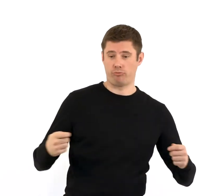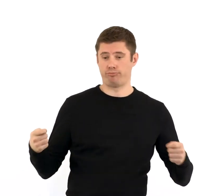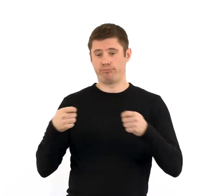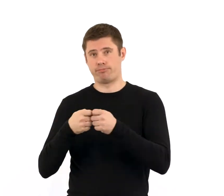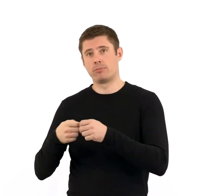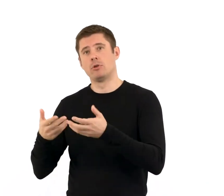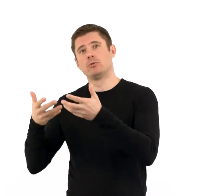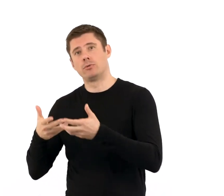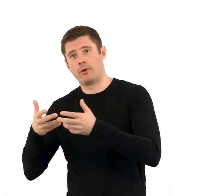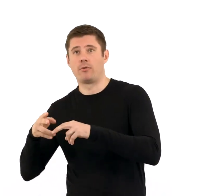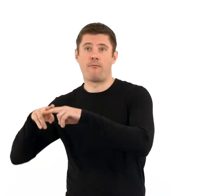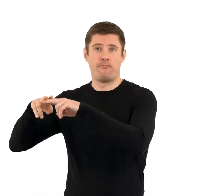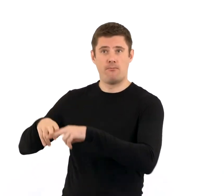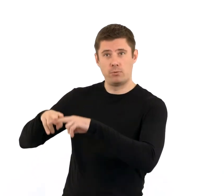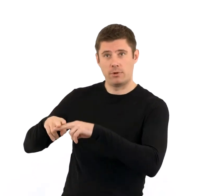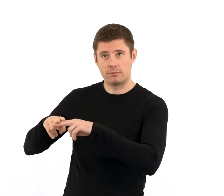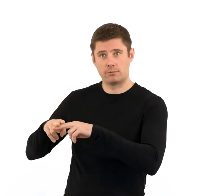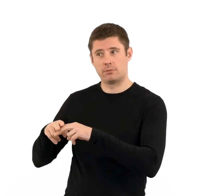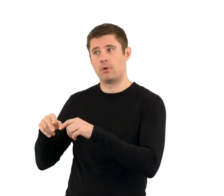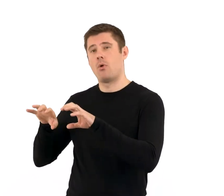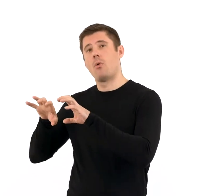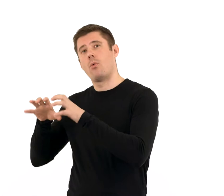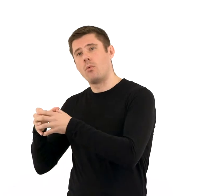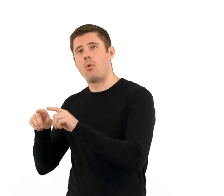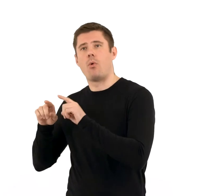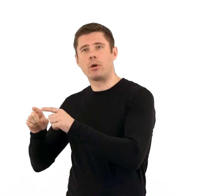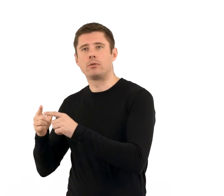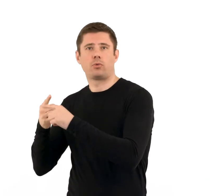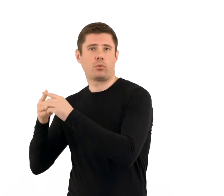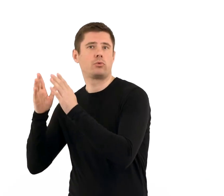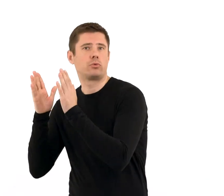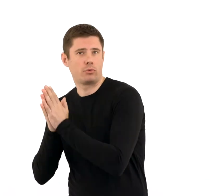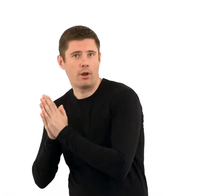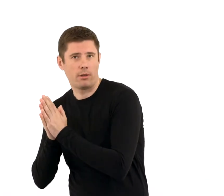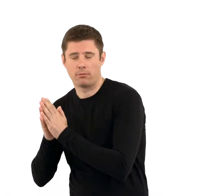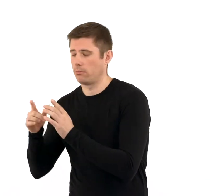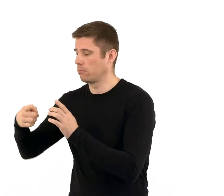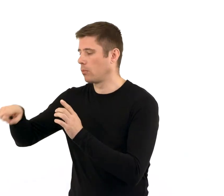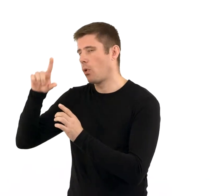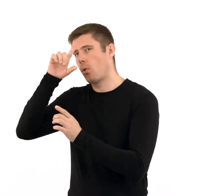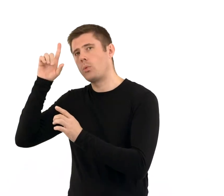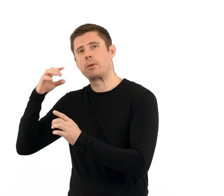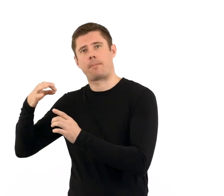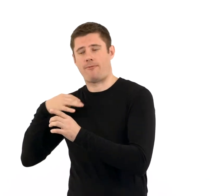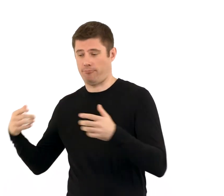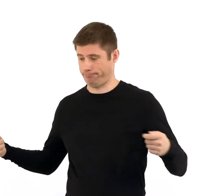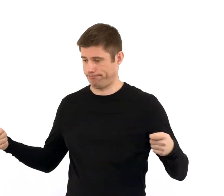przy współpracy z organizacjami pozarządowymi, organizacjami kościelnymi, osobami fizycznymi itp,